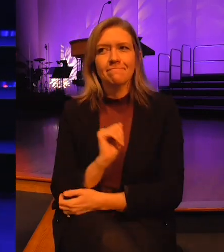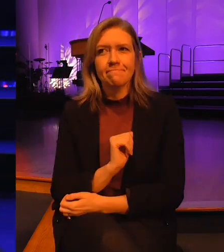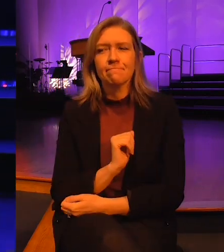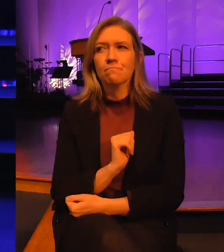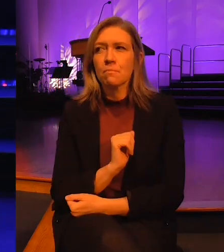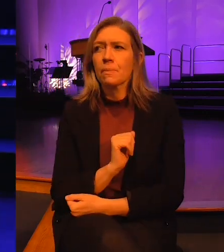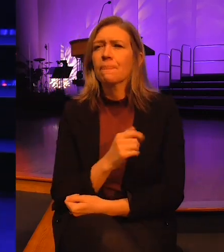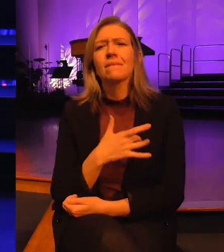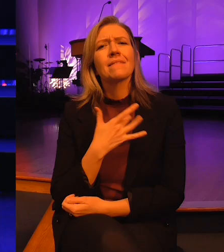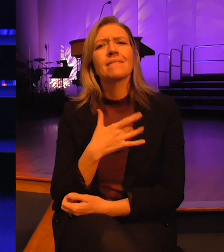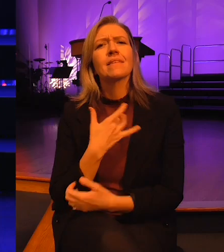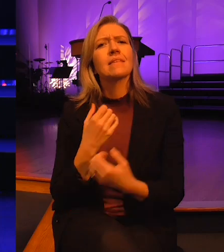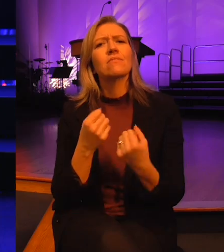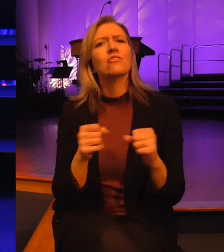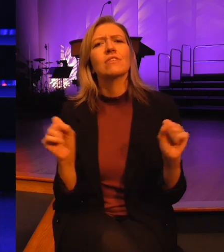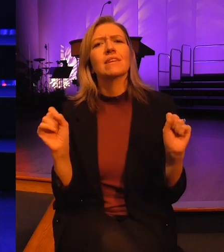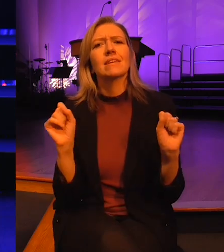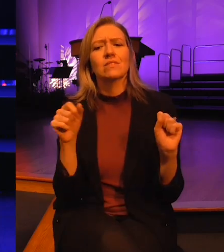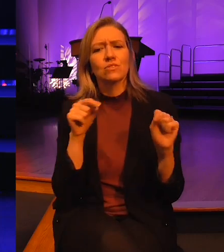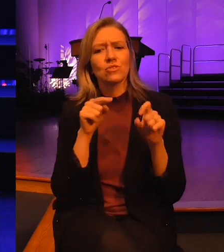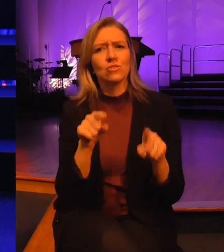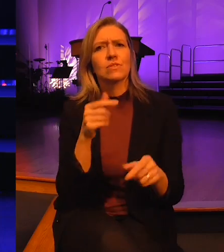incluso ahora que estamos haciendo este proceso para llegar un poco tarde, no existe tal cosa como llegar